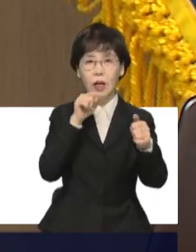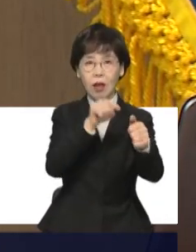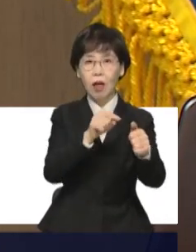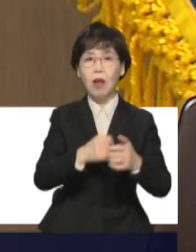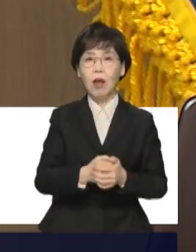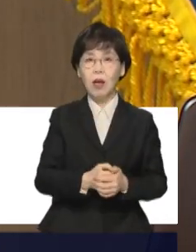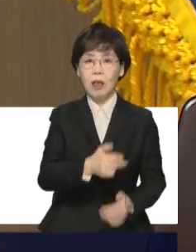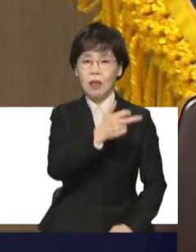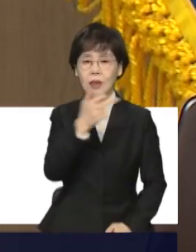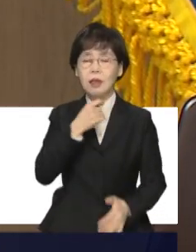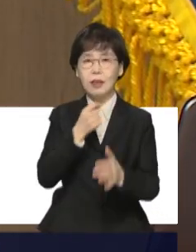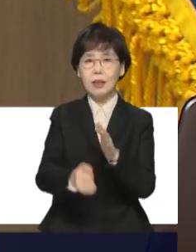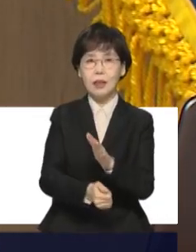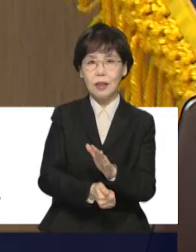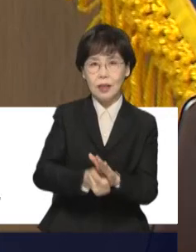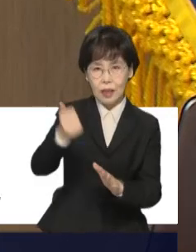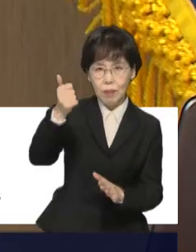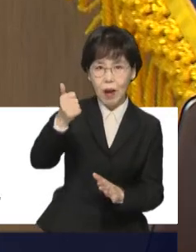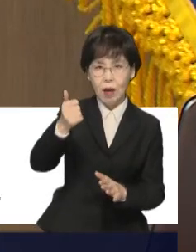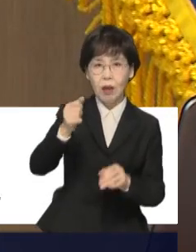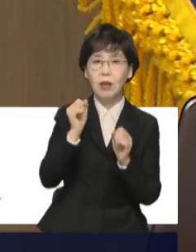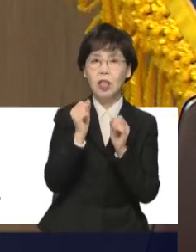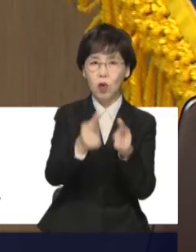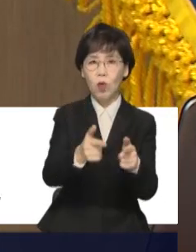희망과 기회가 될 것이 분명합니다.